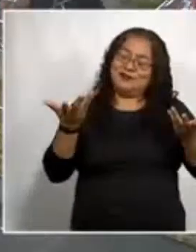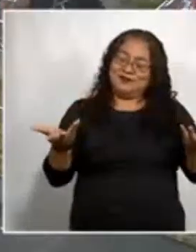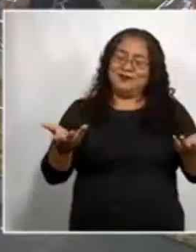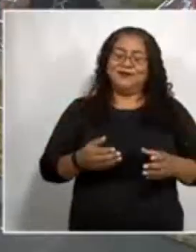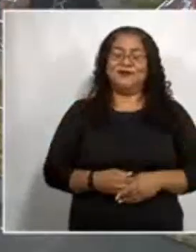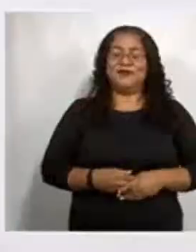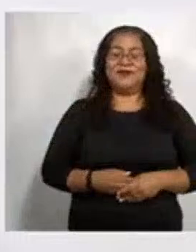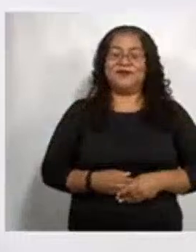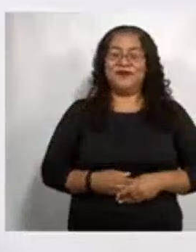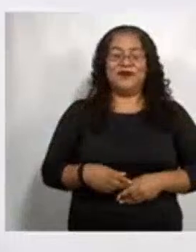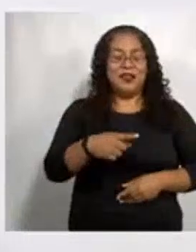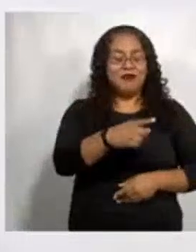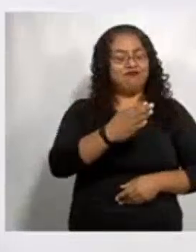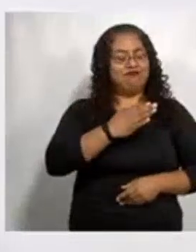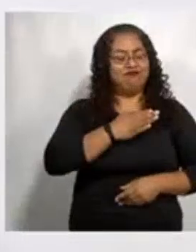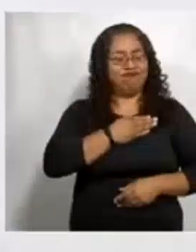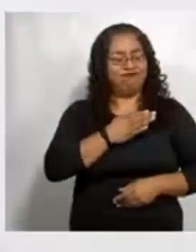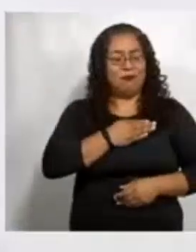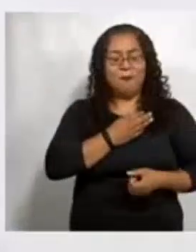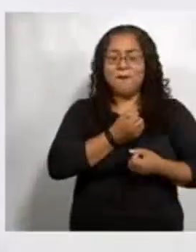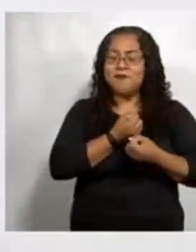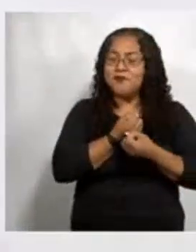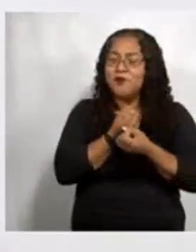fraternos,